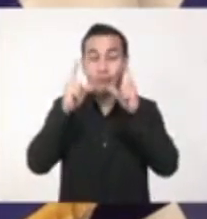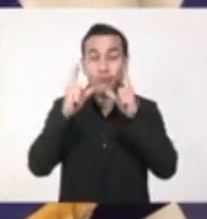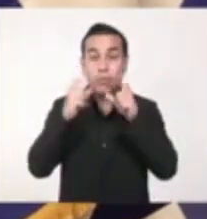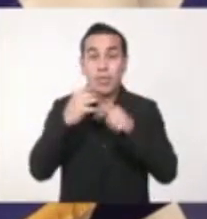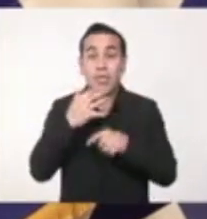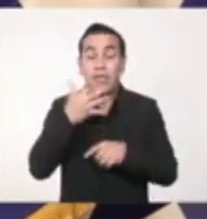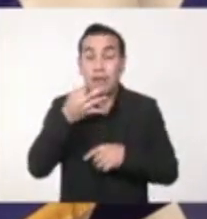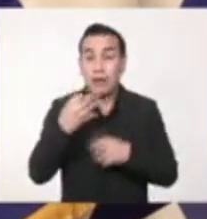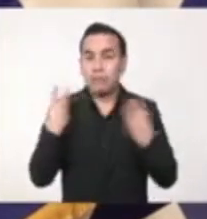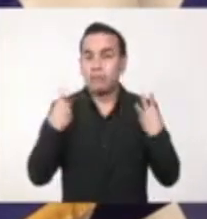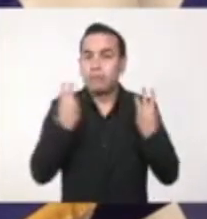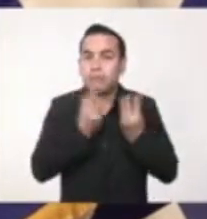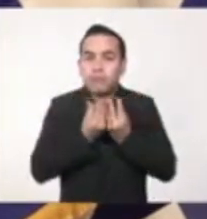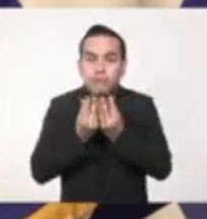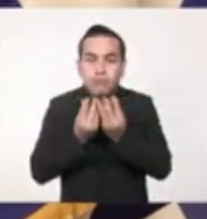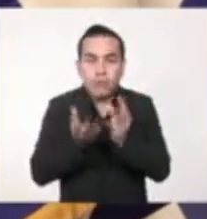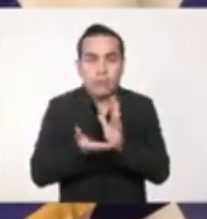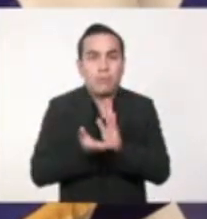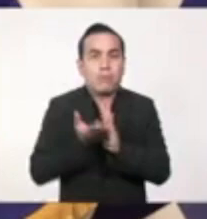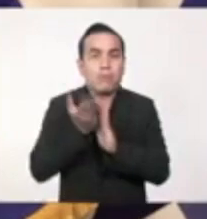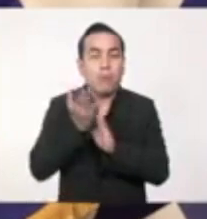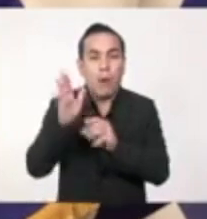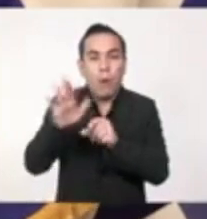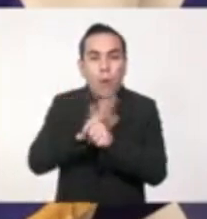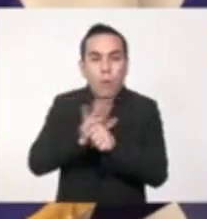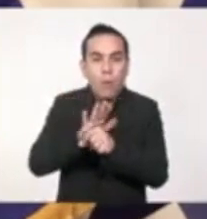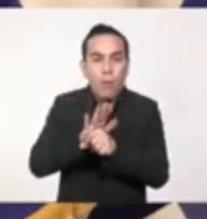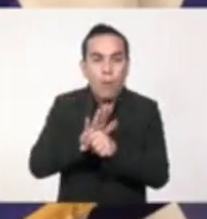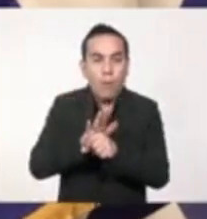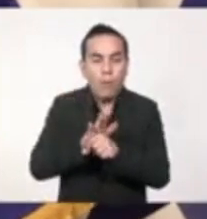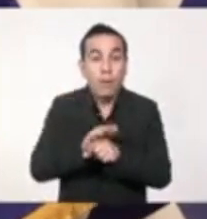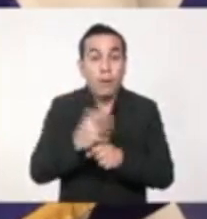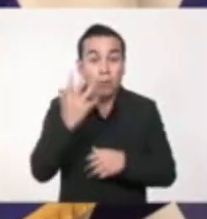desarrollada en todo sentido, no solo en edificios. A